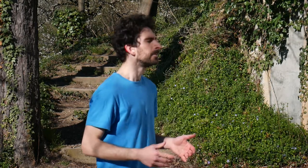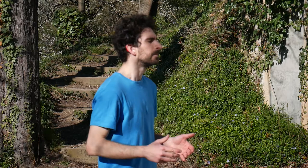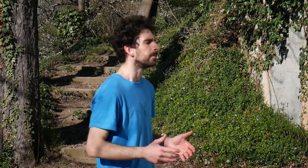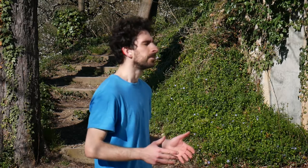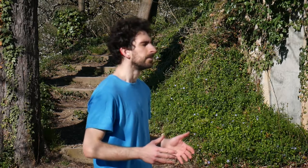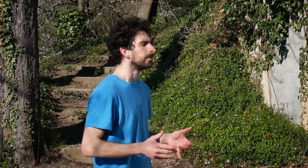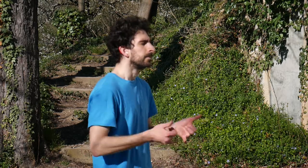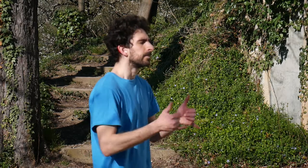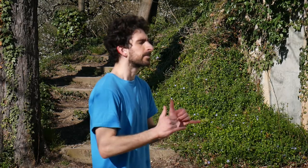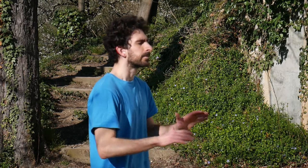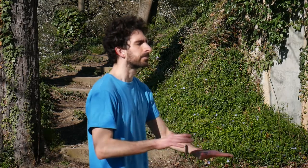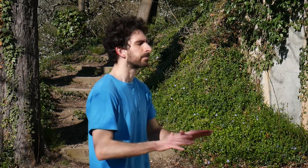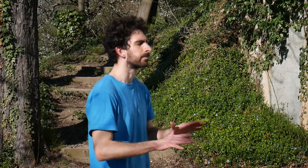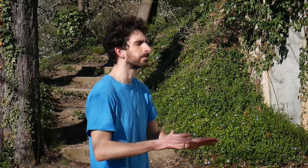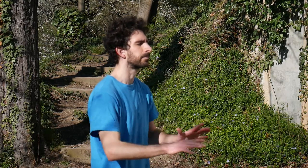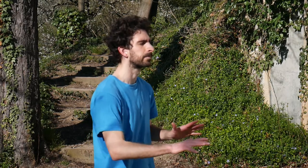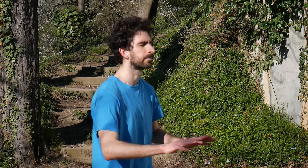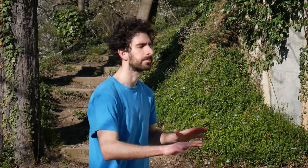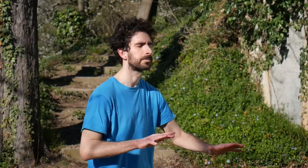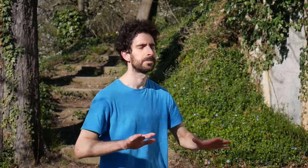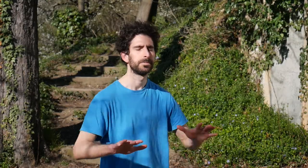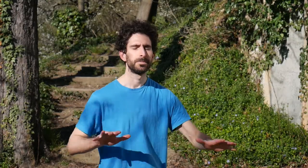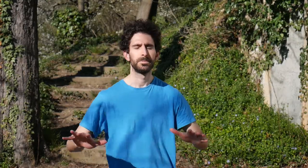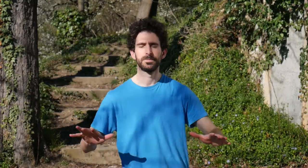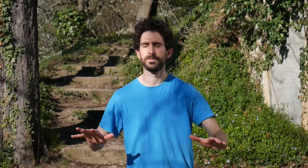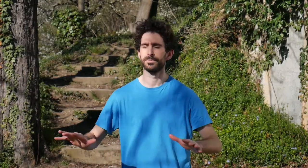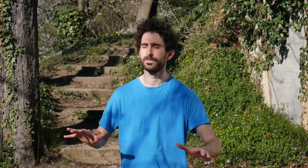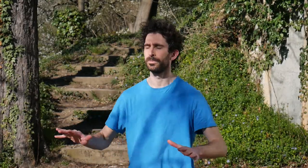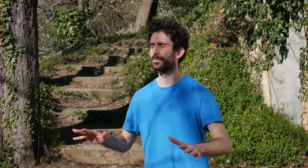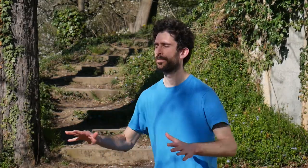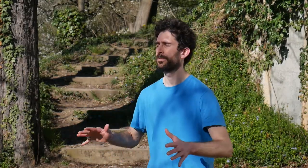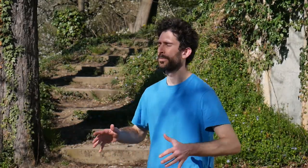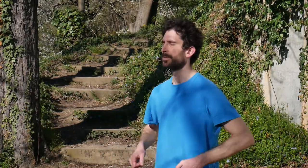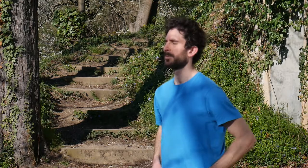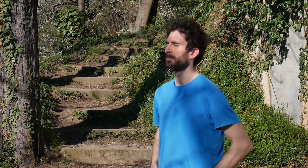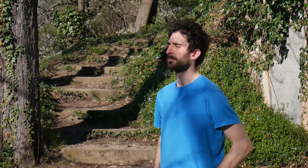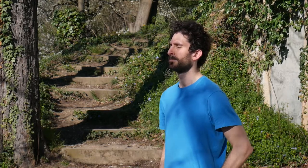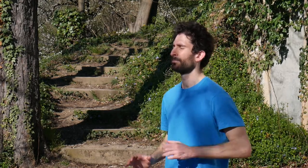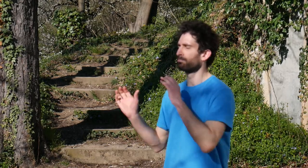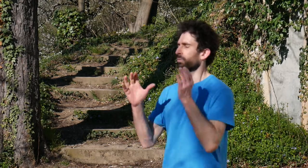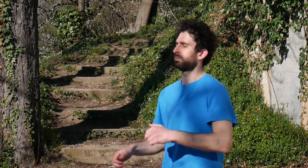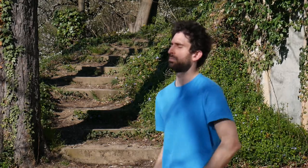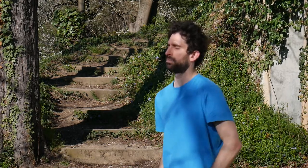*Cherche le siège*. *Se retourne*. *Cahot violent*.